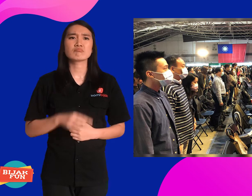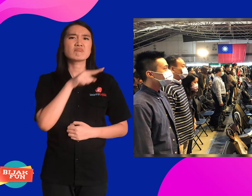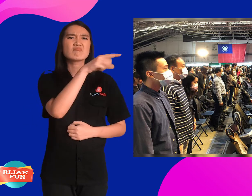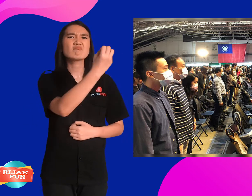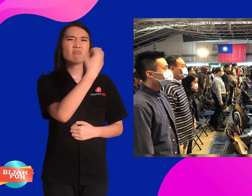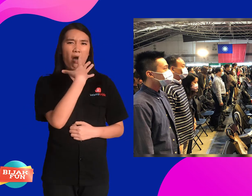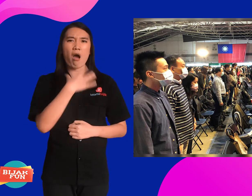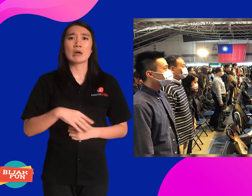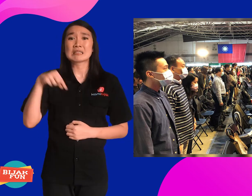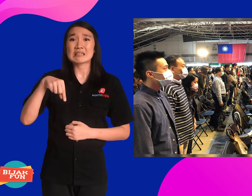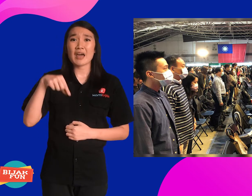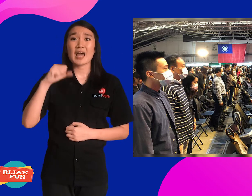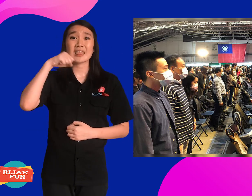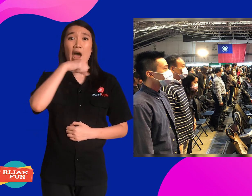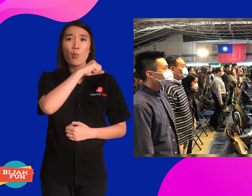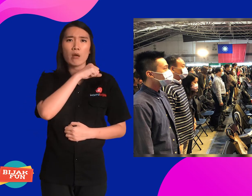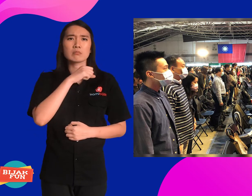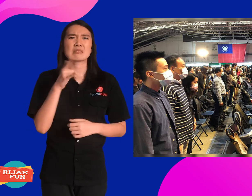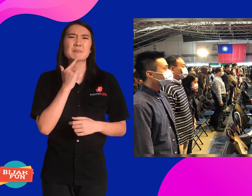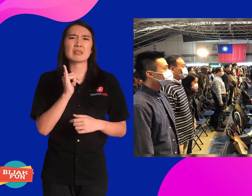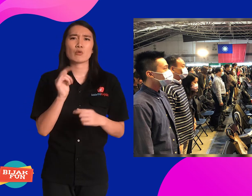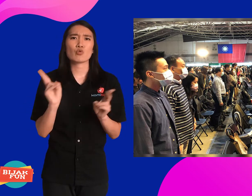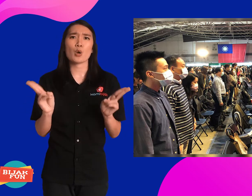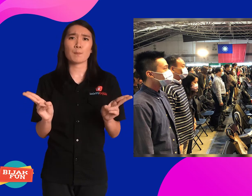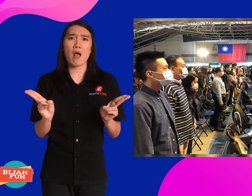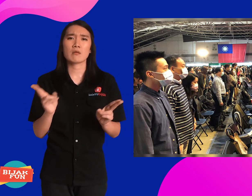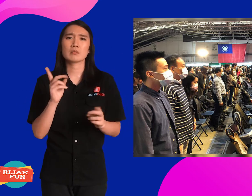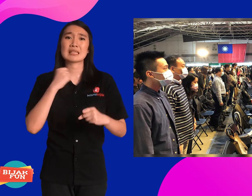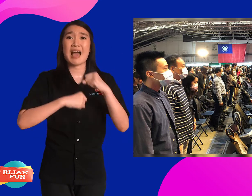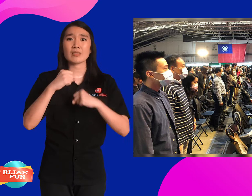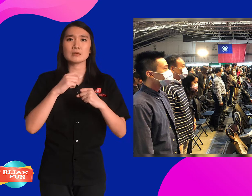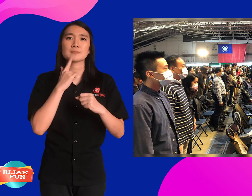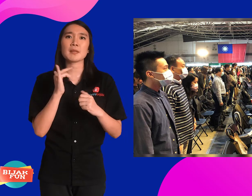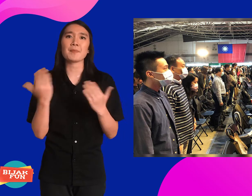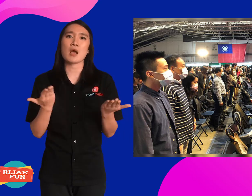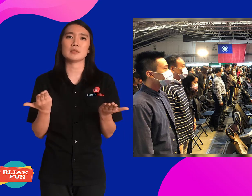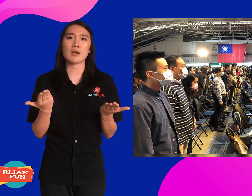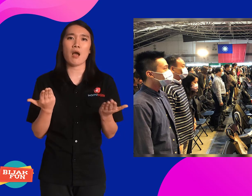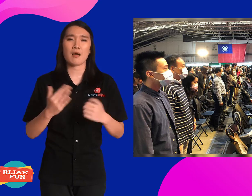Dia berkata bahwa saat ini Taiwan normal, masyarakat melakukan kegiatan seperti biasa.